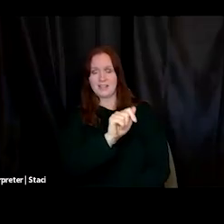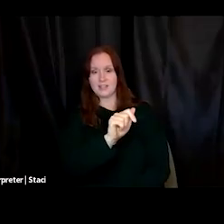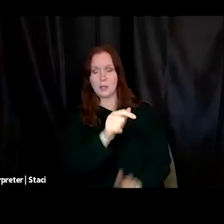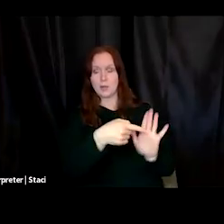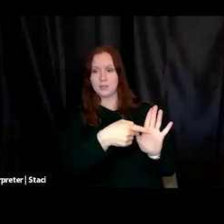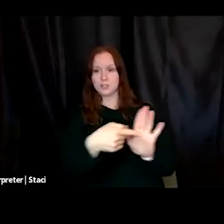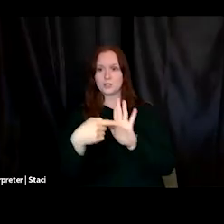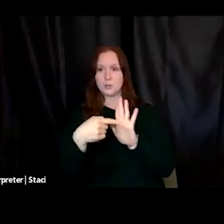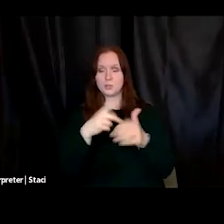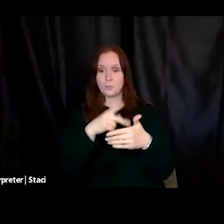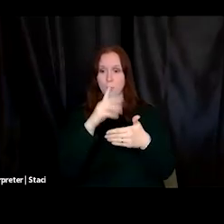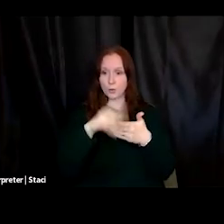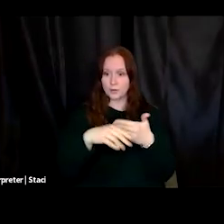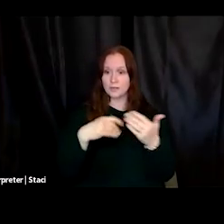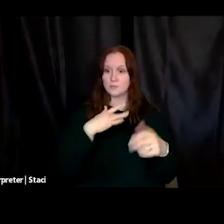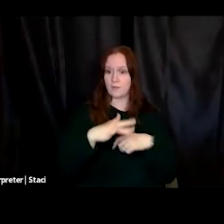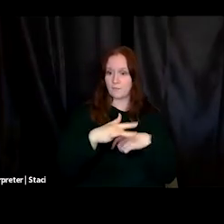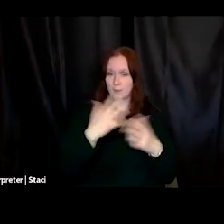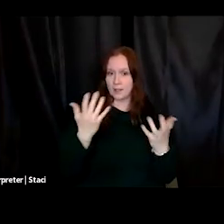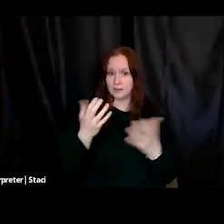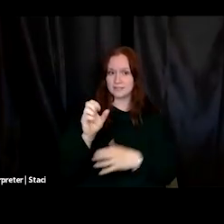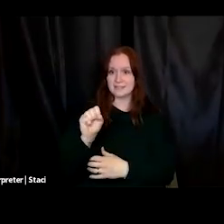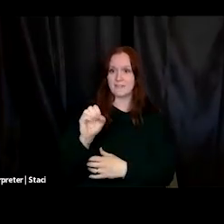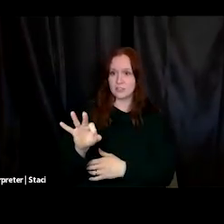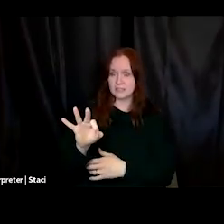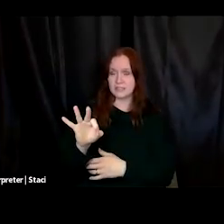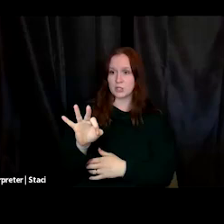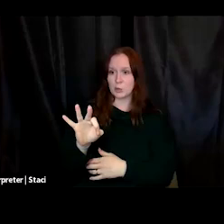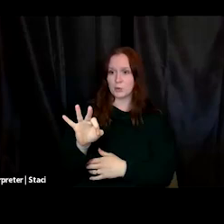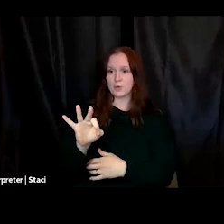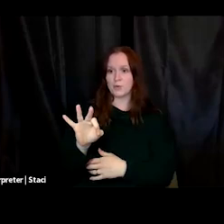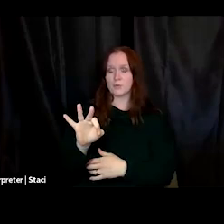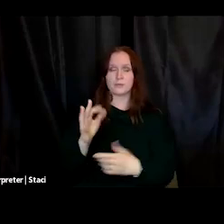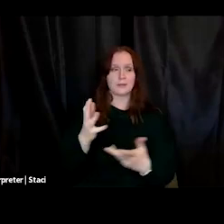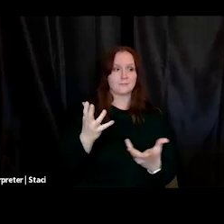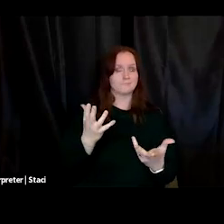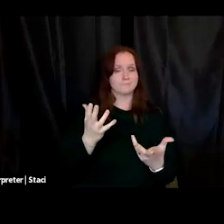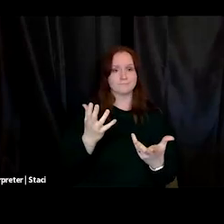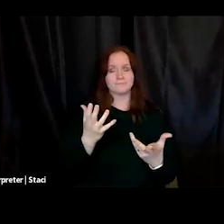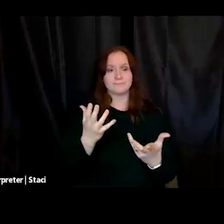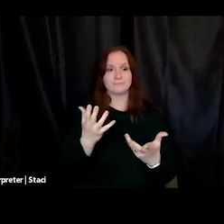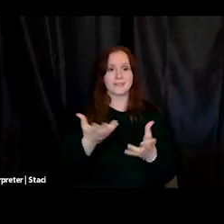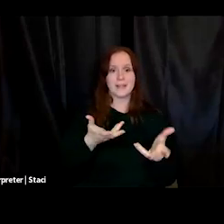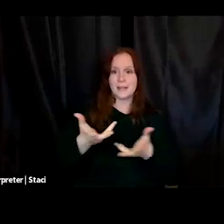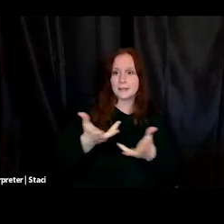con la Administración del Seguro Social o SSA. Y estamos muy agradecidos con nuestros socios en la SSA.